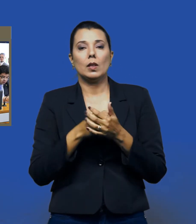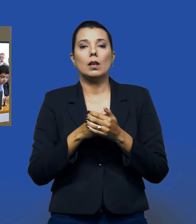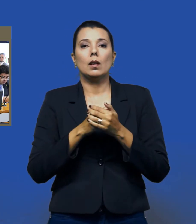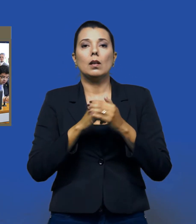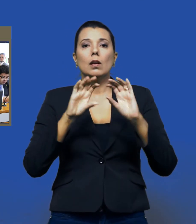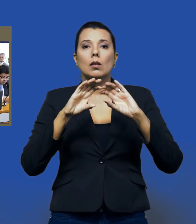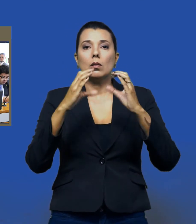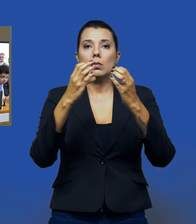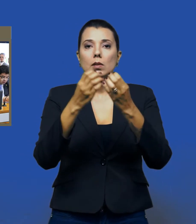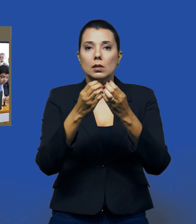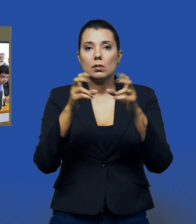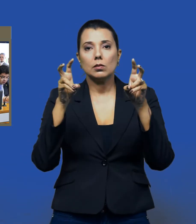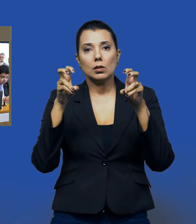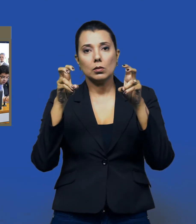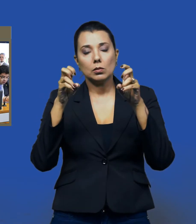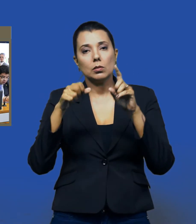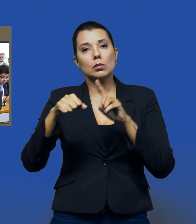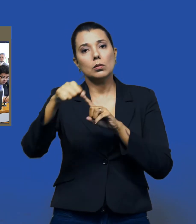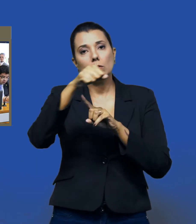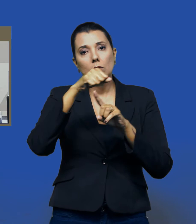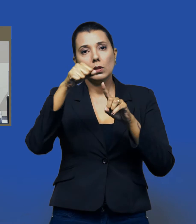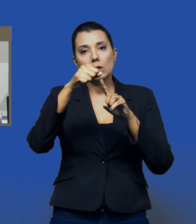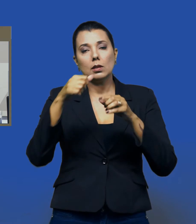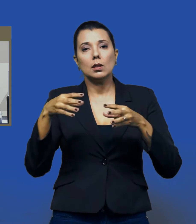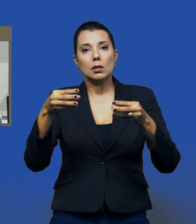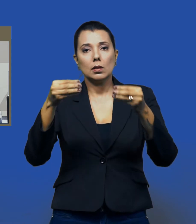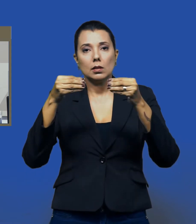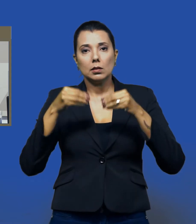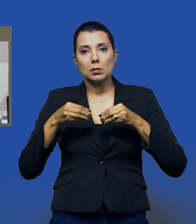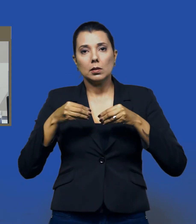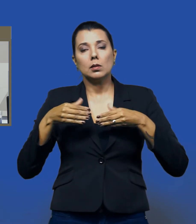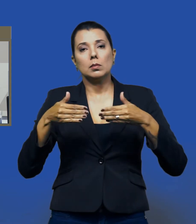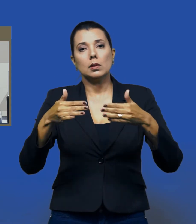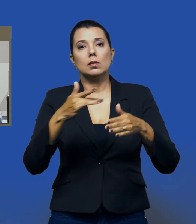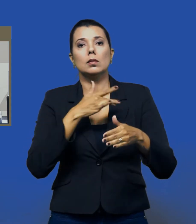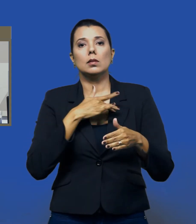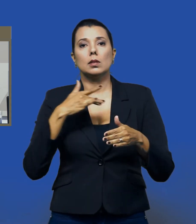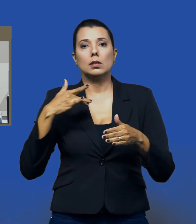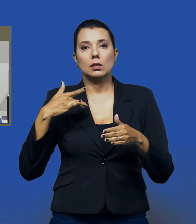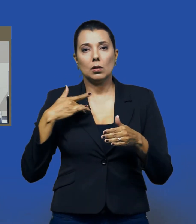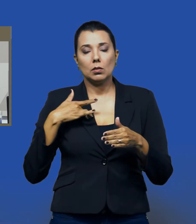A Comissão de Assuntos Sociais recebeu o ministro da Saúde para uma audiência pública.